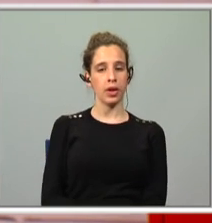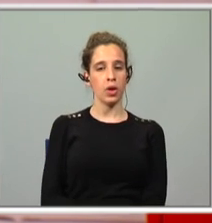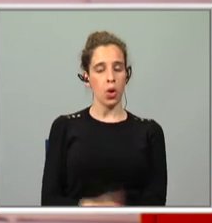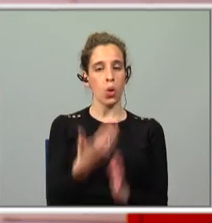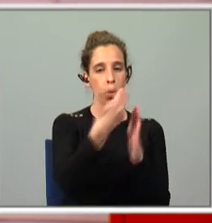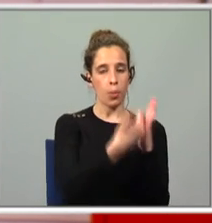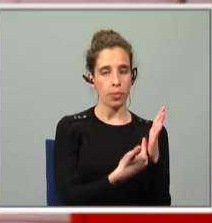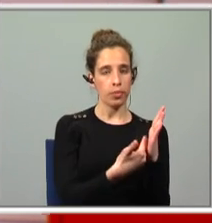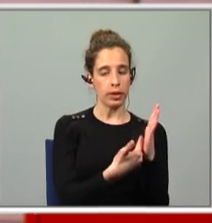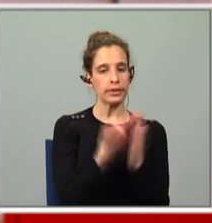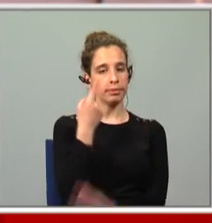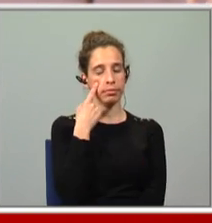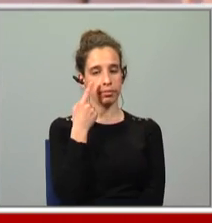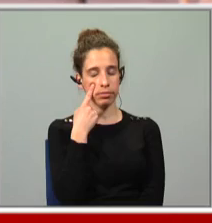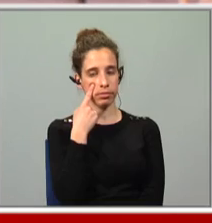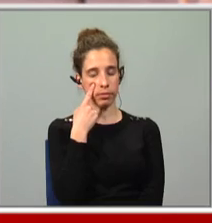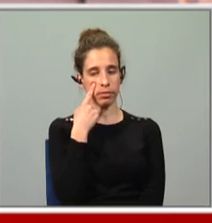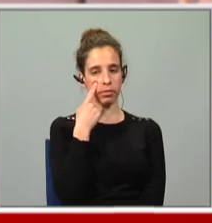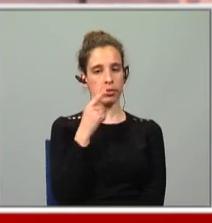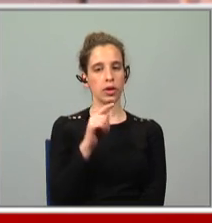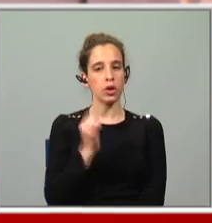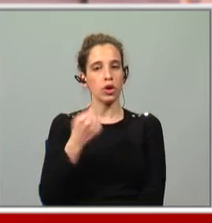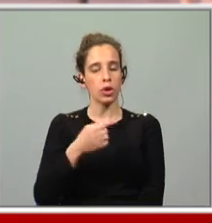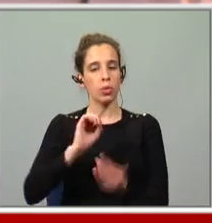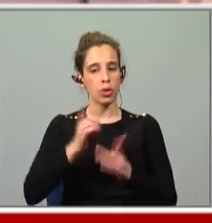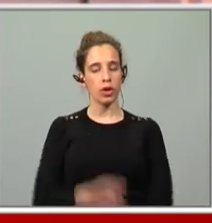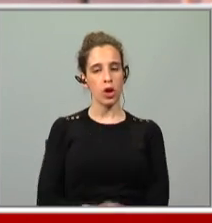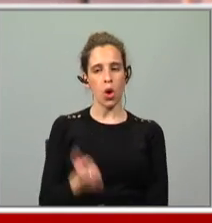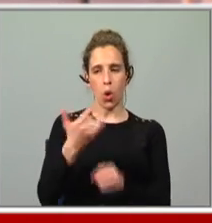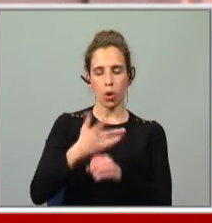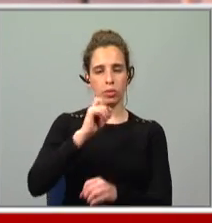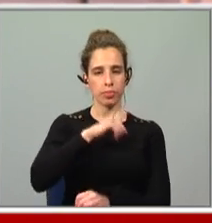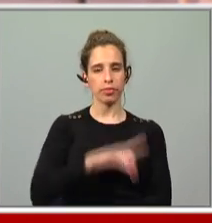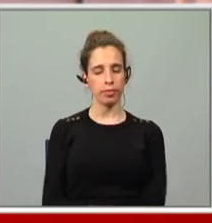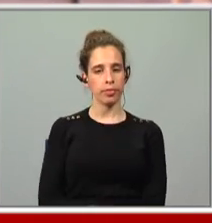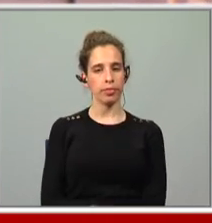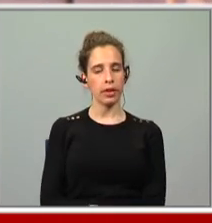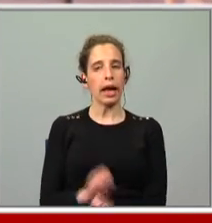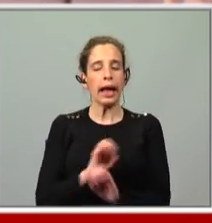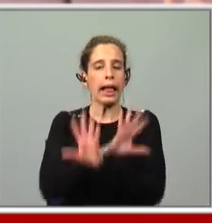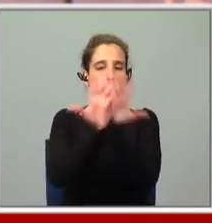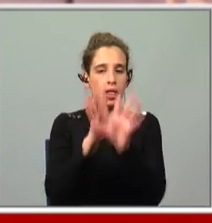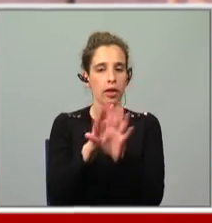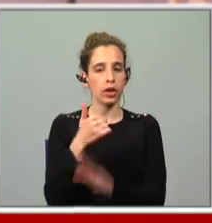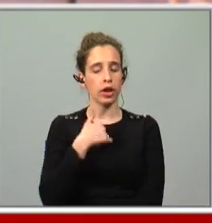tivemos a conhecer tínhamos o que outras hipóteses não era claro que eu já fiz 我們知道我們擁有其他人我曾經做過的假設並不清楚